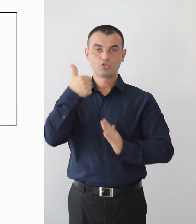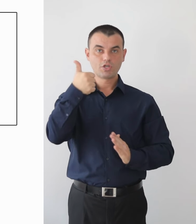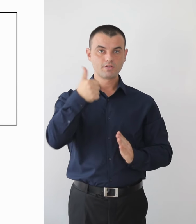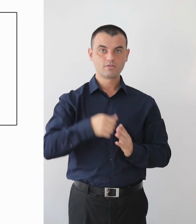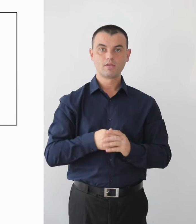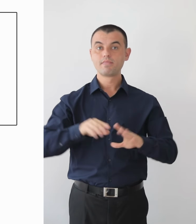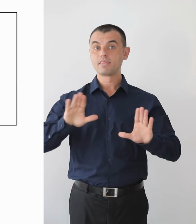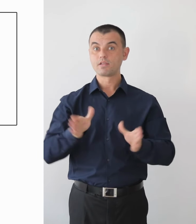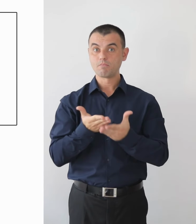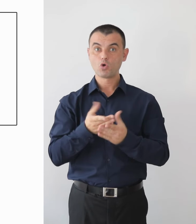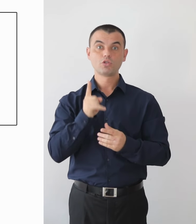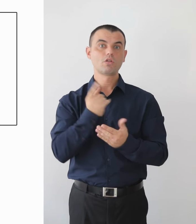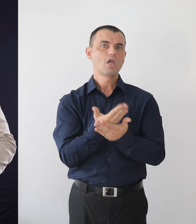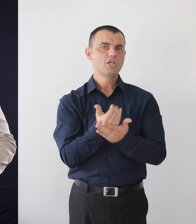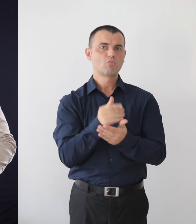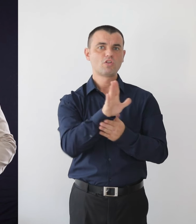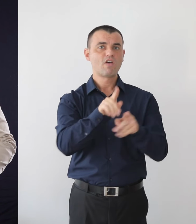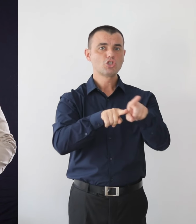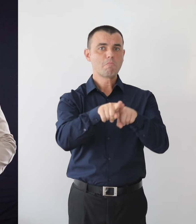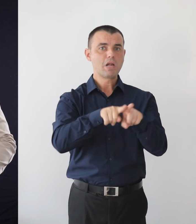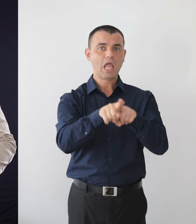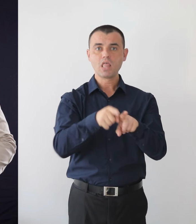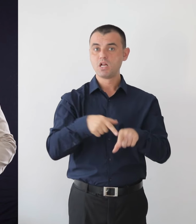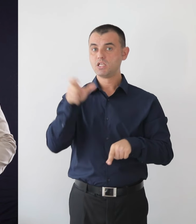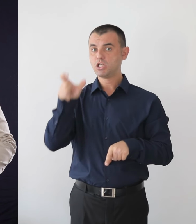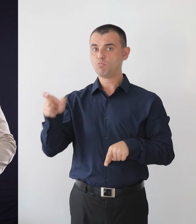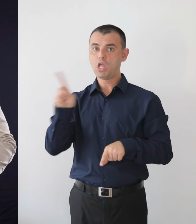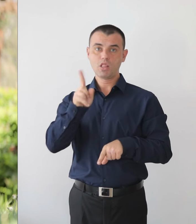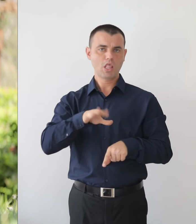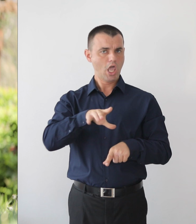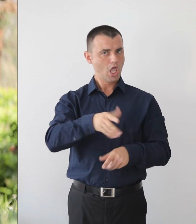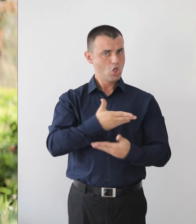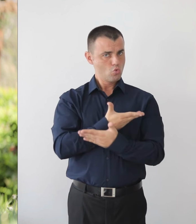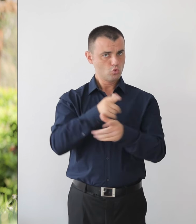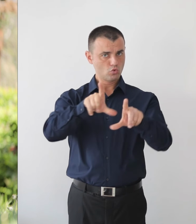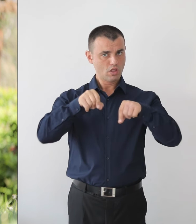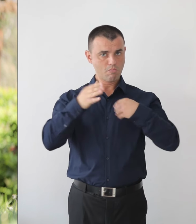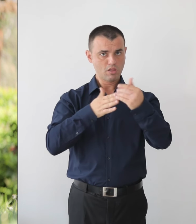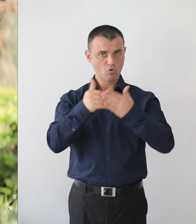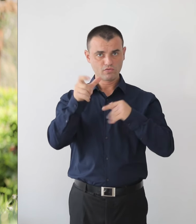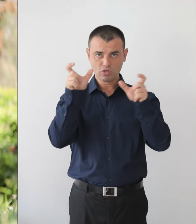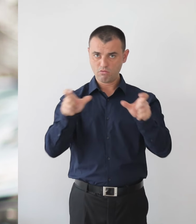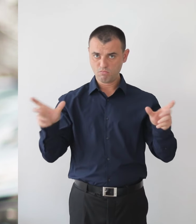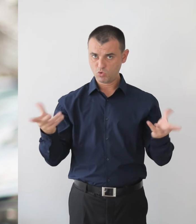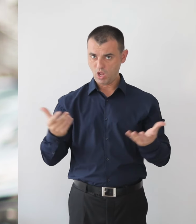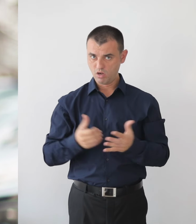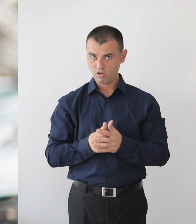Point 6: Започнете като използвате за модели свои приятели. Не е нужно да наемате професионални модели.